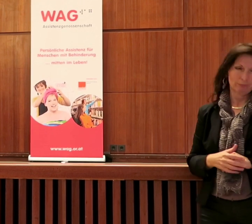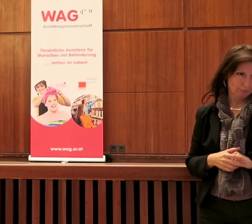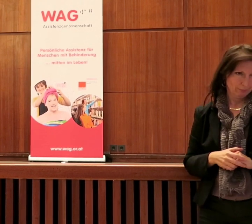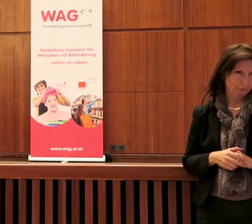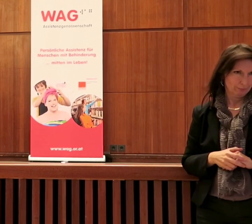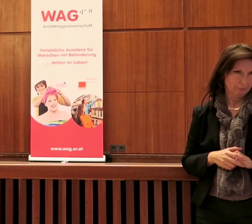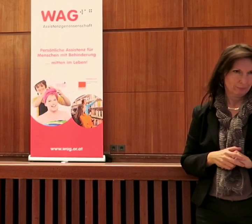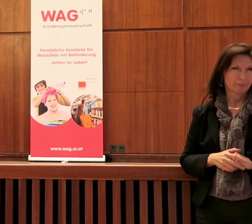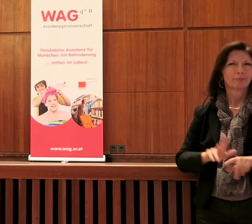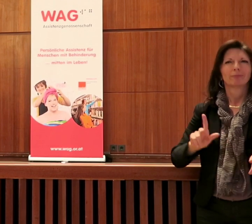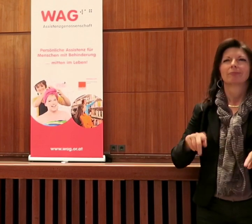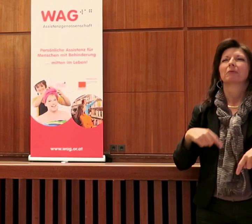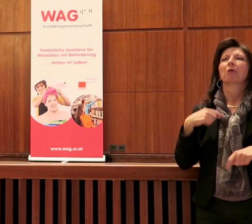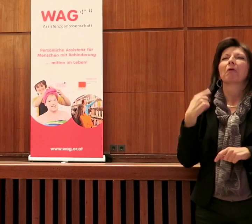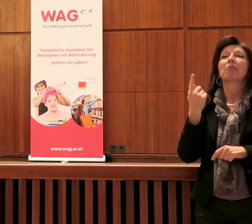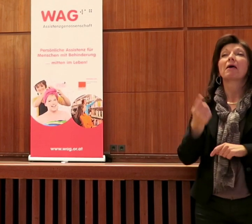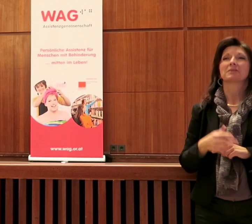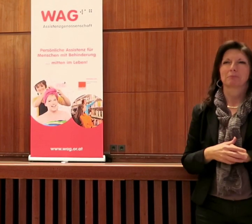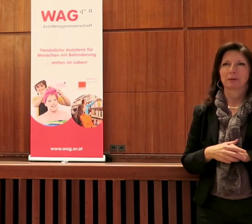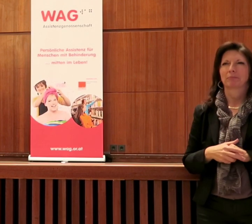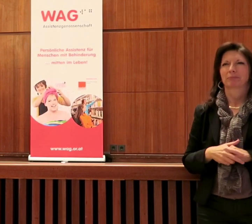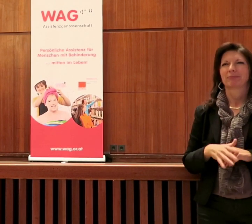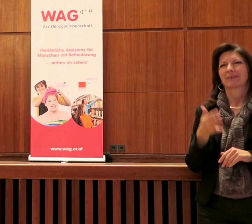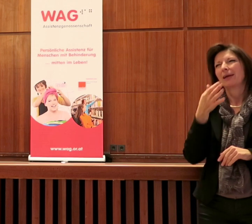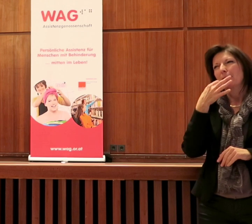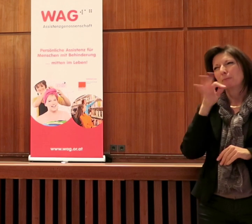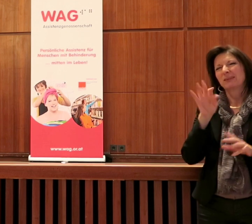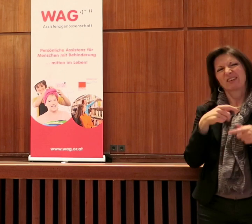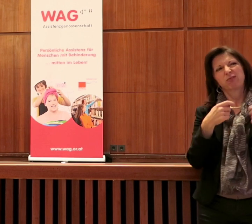Und man beschließt: Beim nächsten Mal fragt man doch wieder die Verkäuferin. Es ist doch unauffälliger.